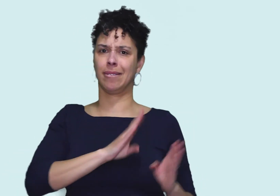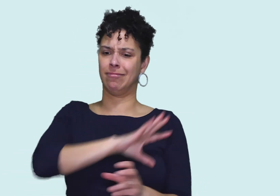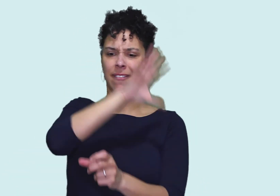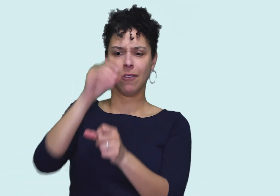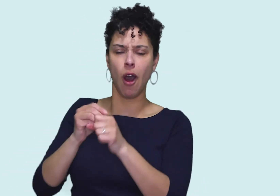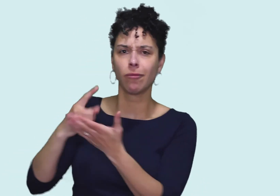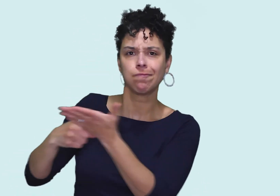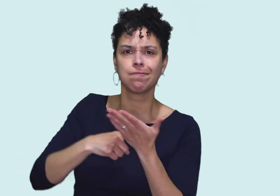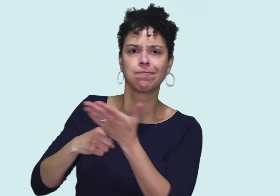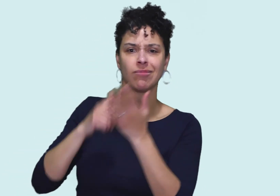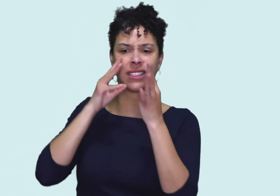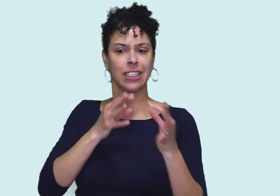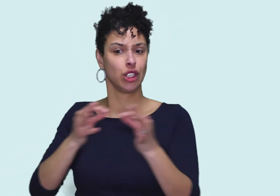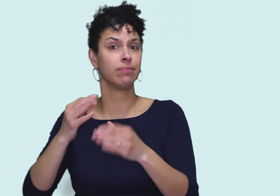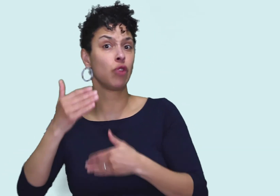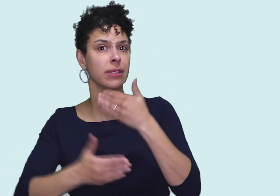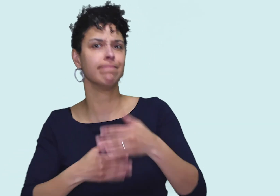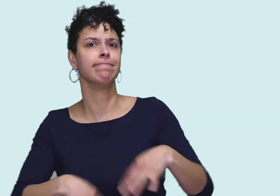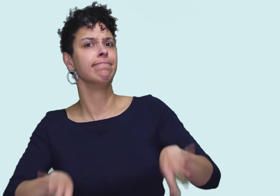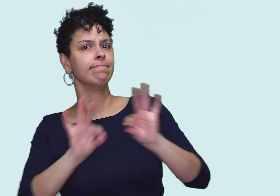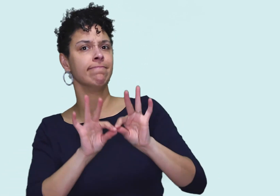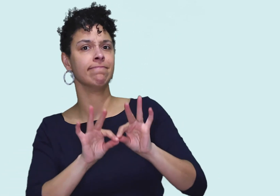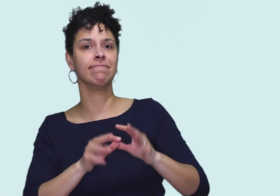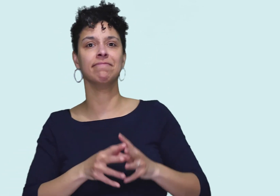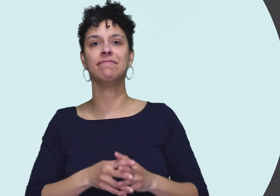en ese proceso de toma de decisiones.